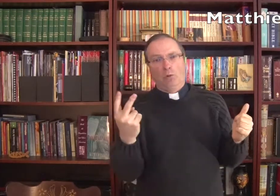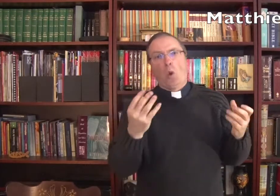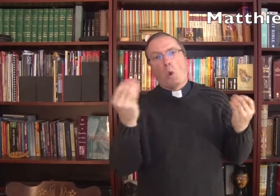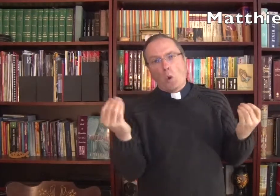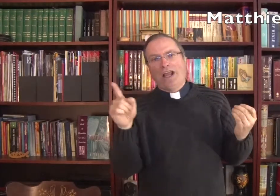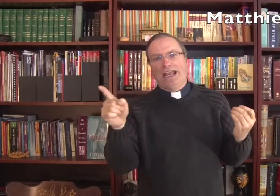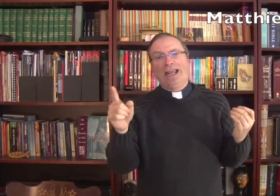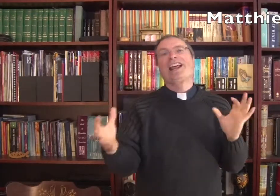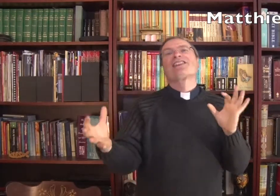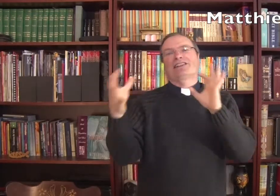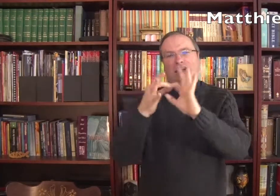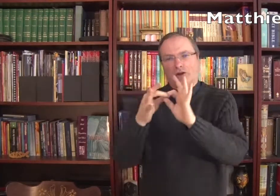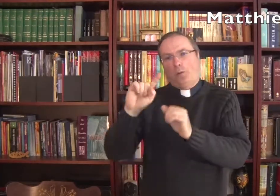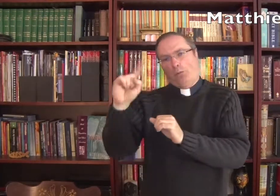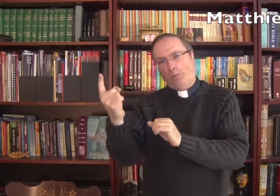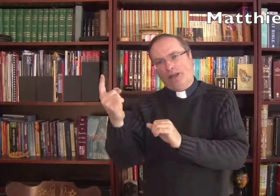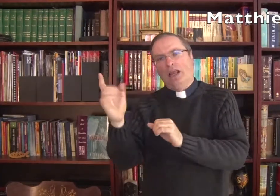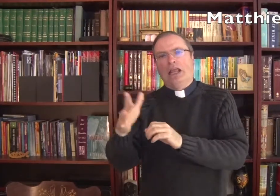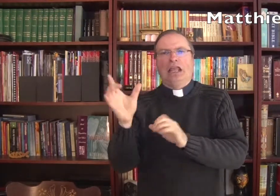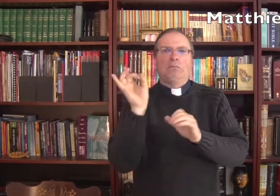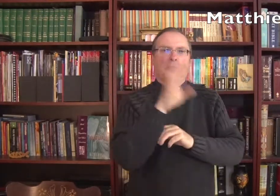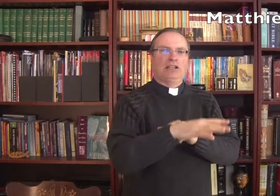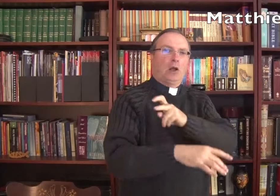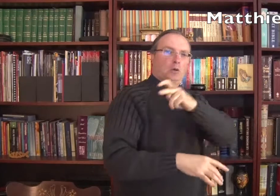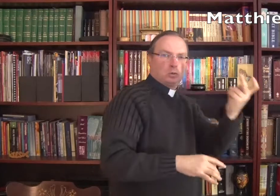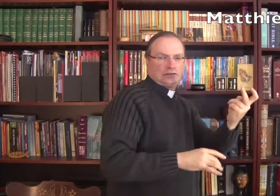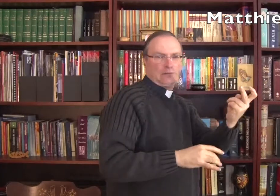ou il s’attachera au premier et méprisera le second.